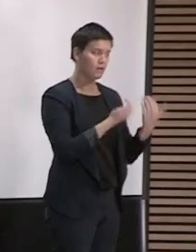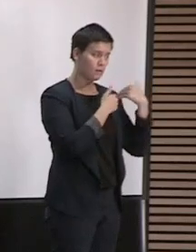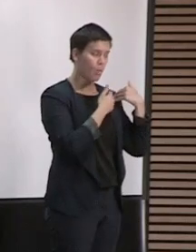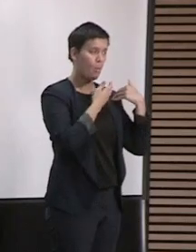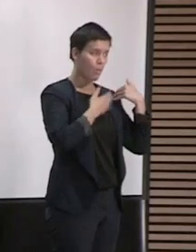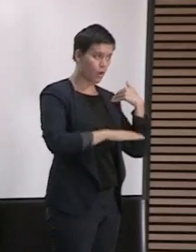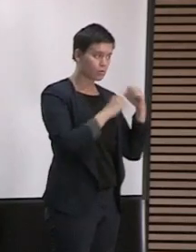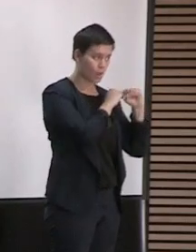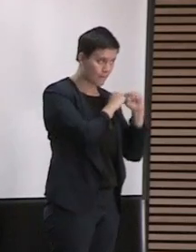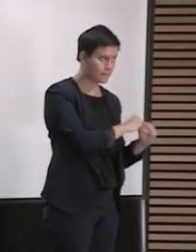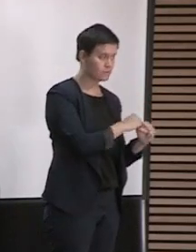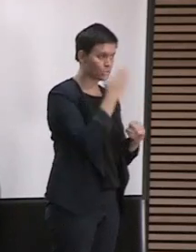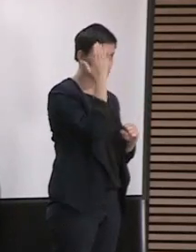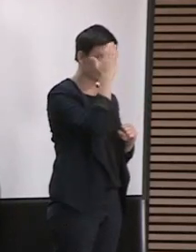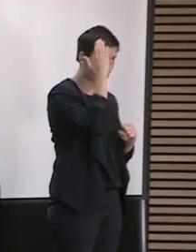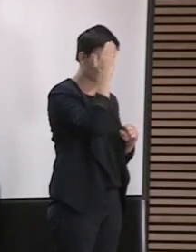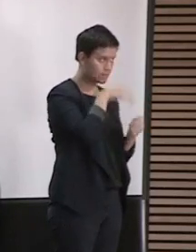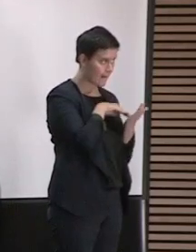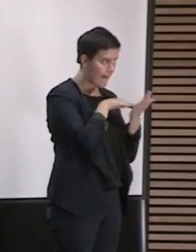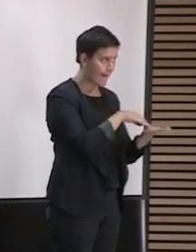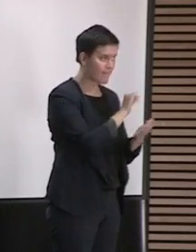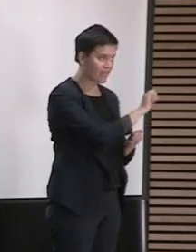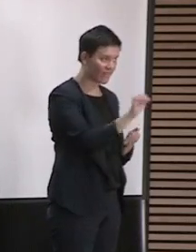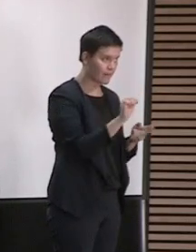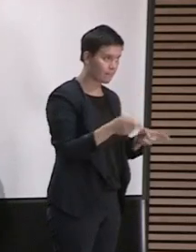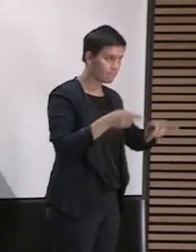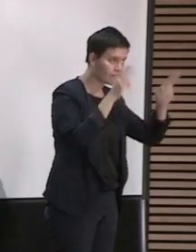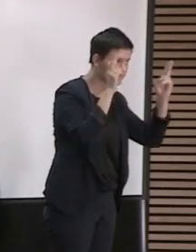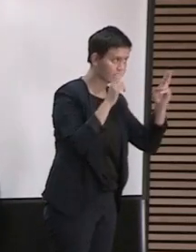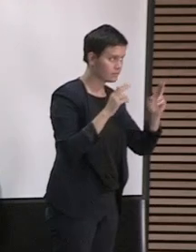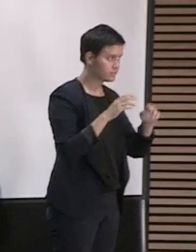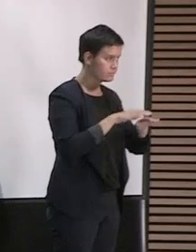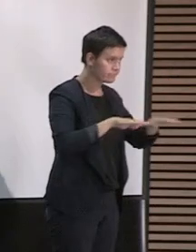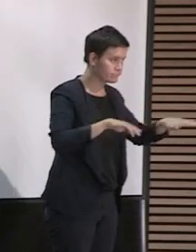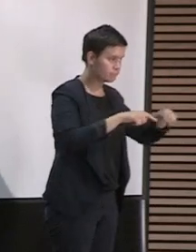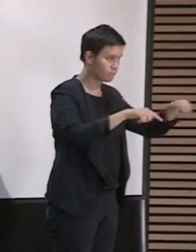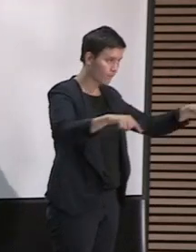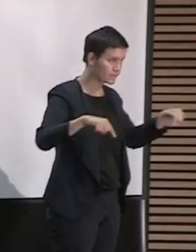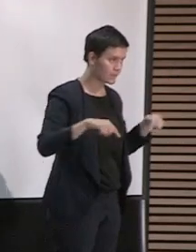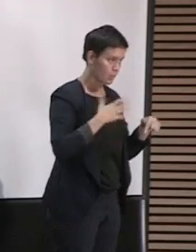ka taea e ia te korero atu ki a